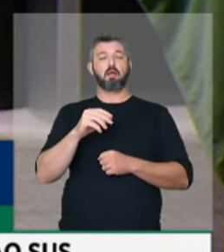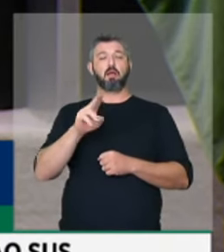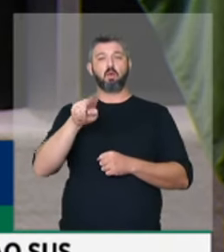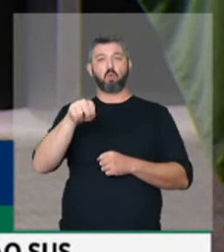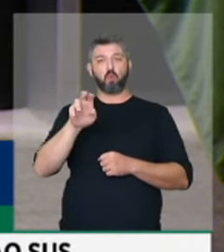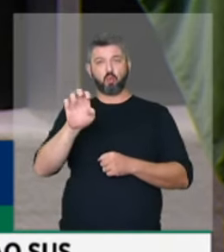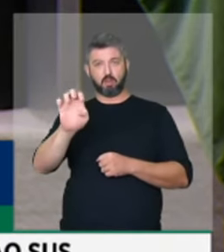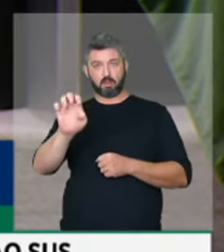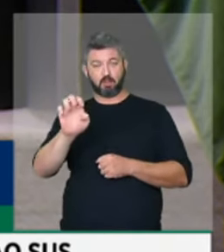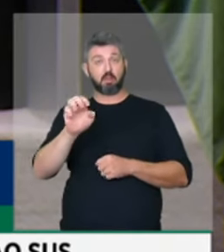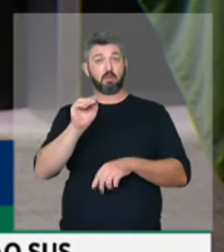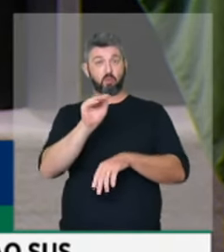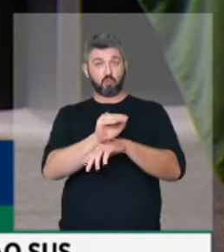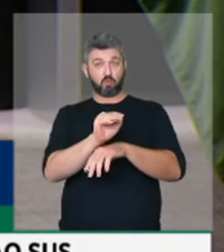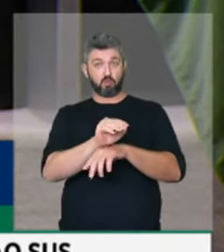DEPUTADO CONSTITUINTE E